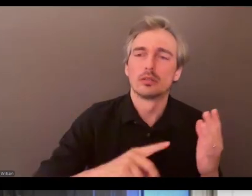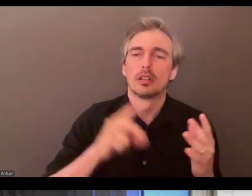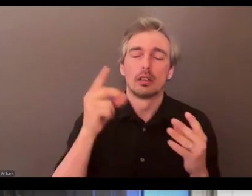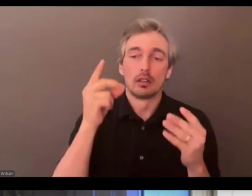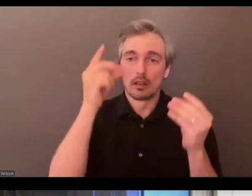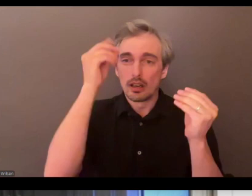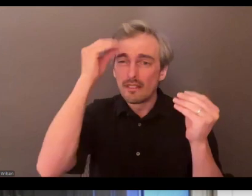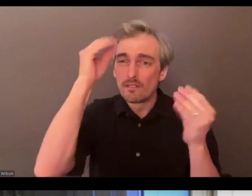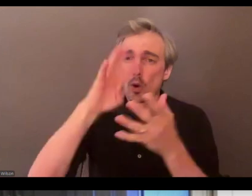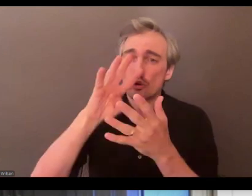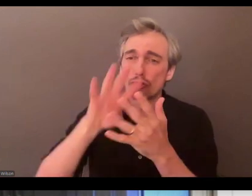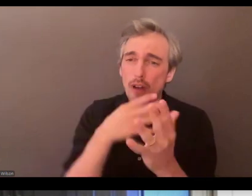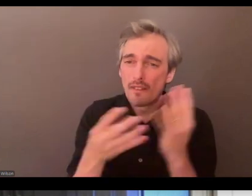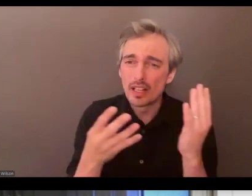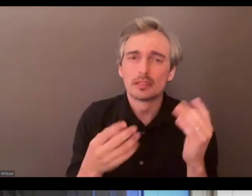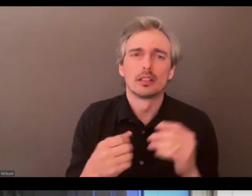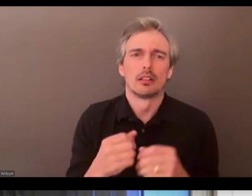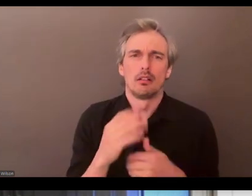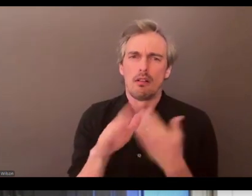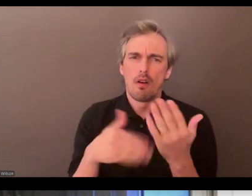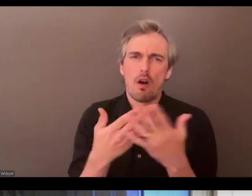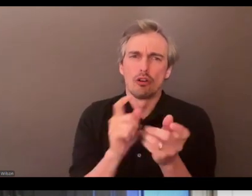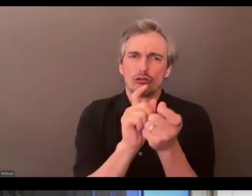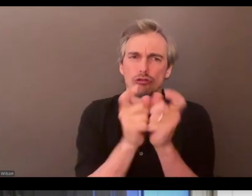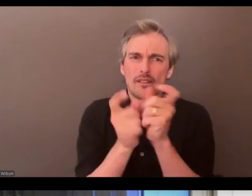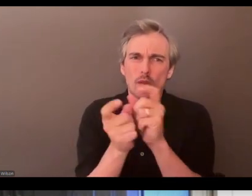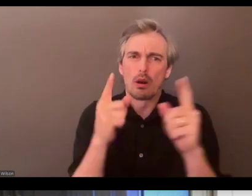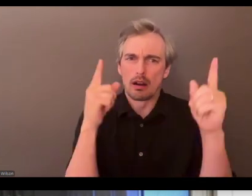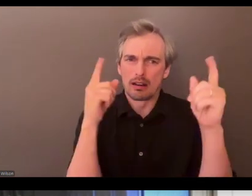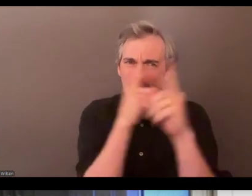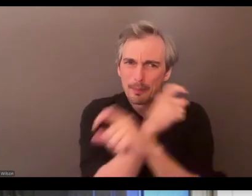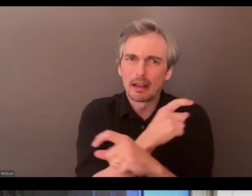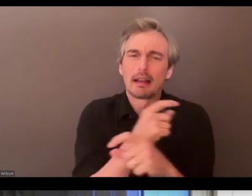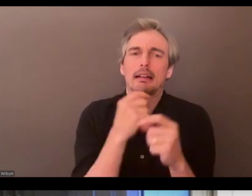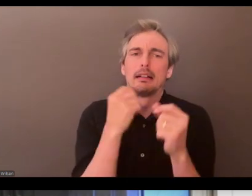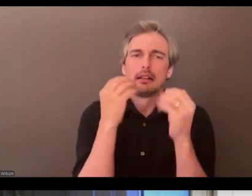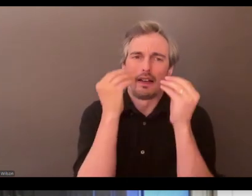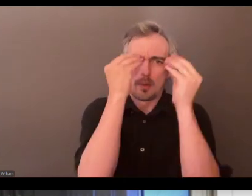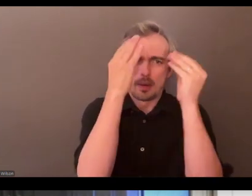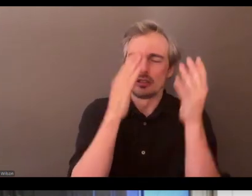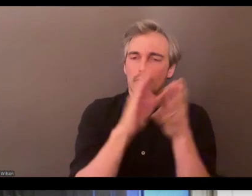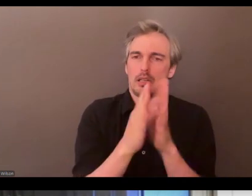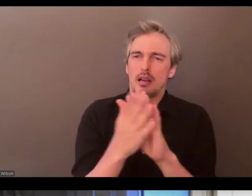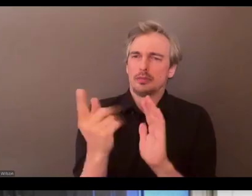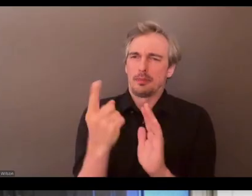うまく行えば、デ ータの可視化は複雑さを簡素化し、明確さを強調します。